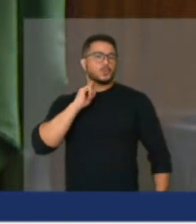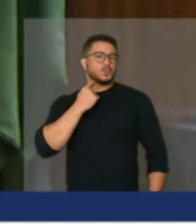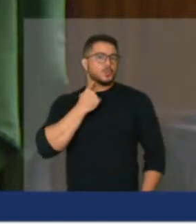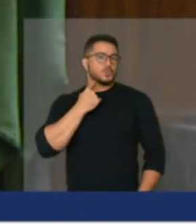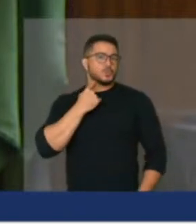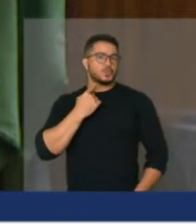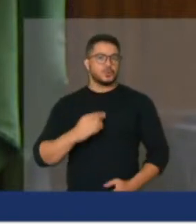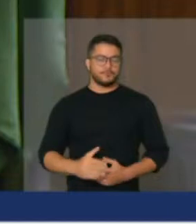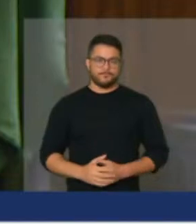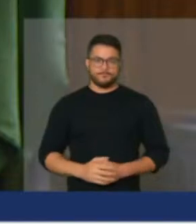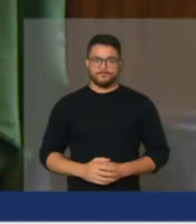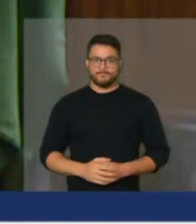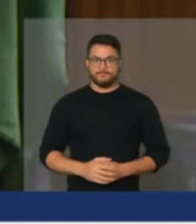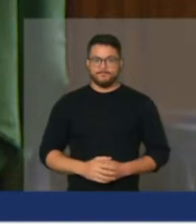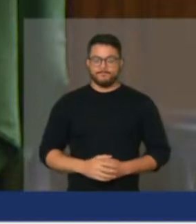FISCAL. E AFINAL DE CONTAS, O QUE ELE PRATICOU, O QUE O